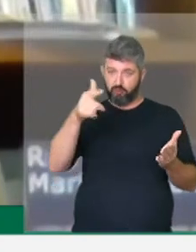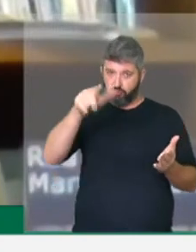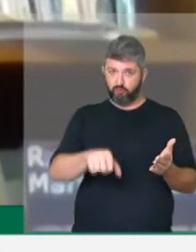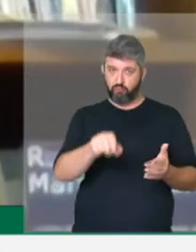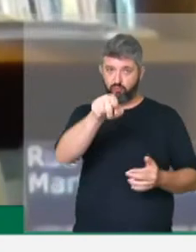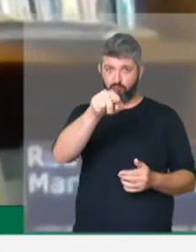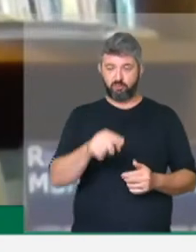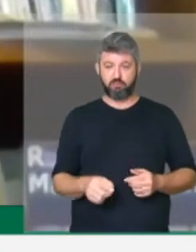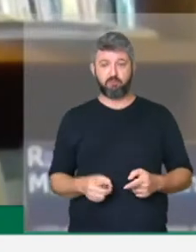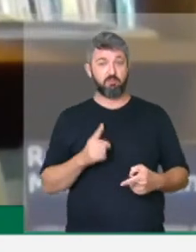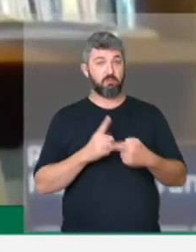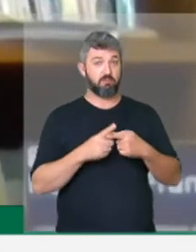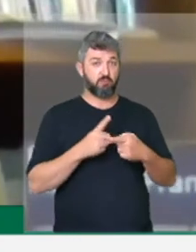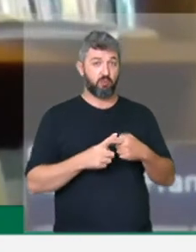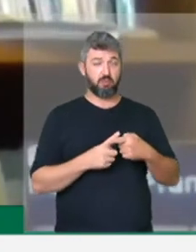ESTÁVAMOS DANDO UM DESCONTO REBATE DE 15% PASSA PARA 80%,